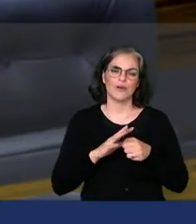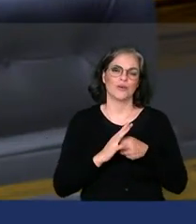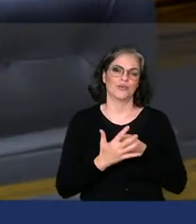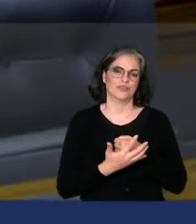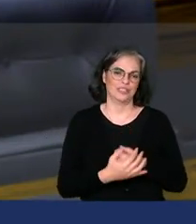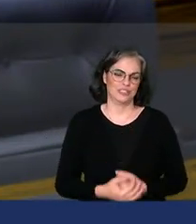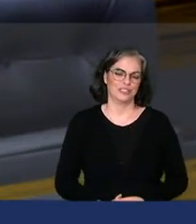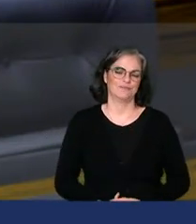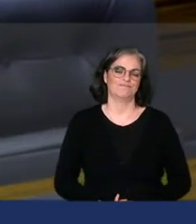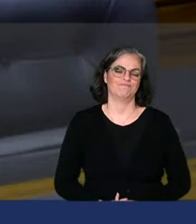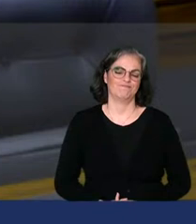GRANDE ATOR GRANDE PRIMEIRO E PERDEU SUA VIDA, AINDA JOVEM,